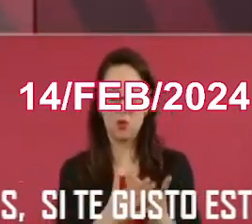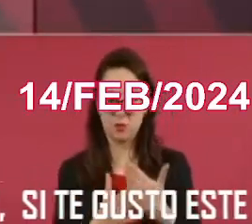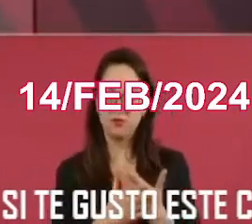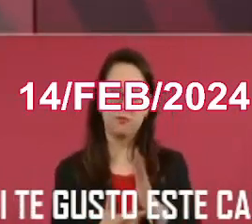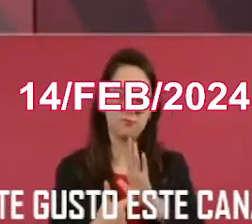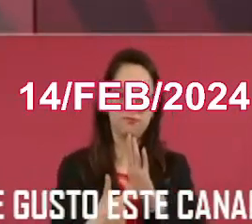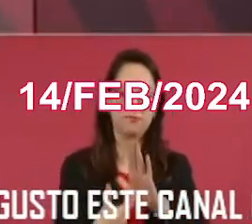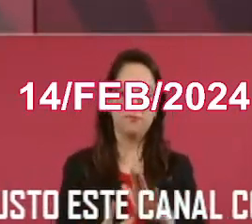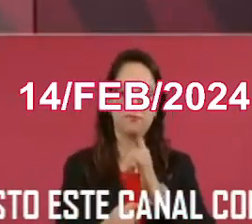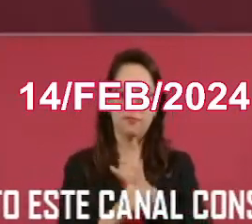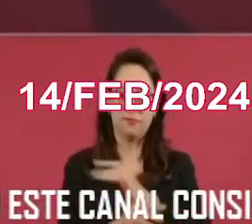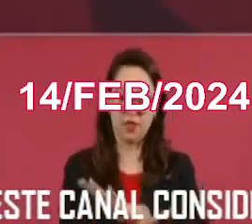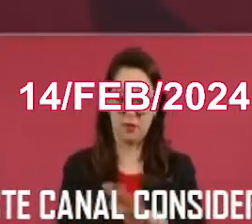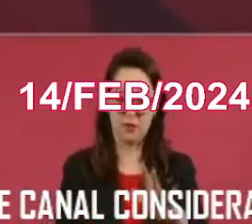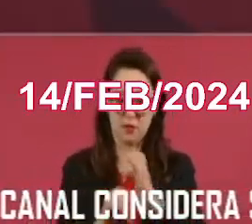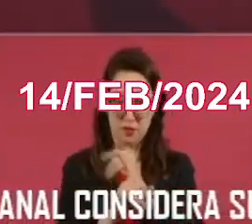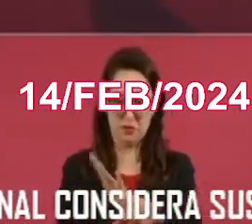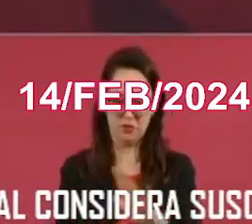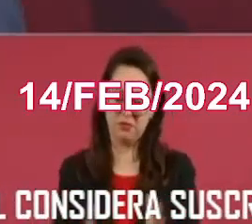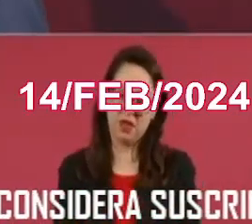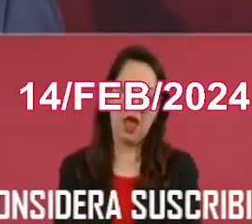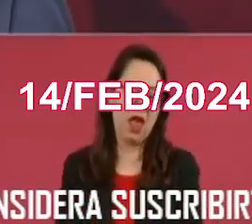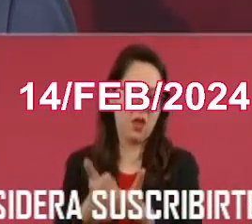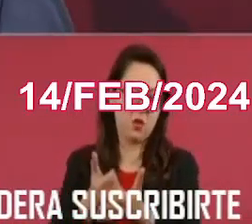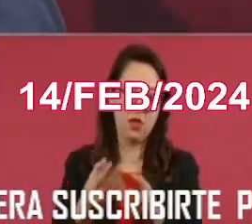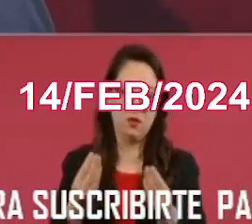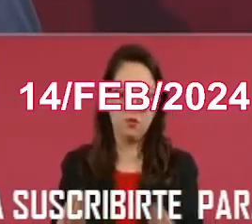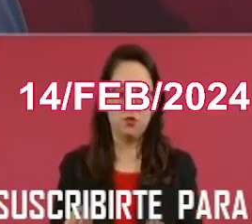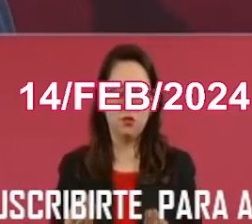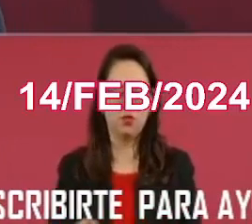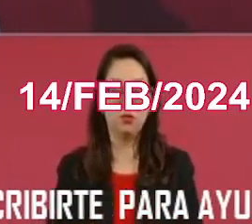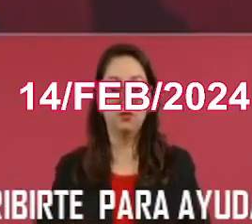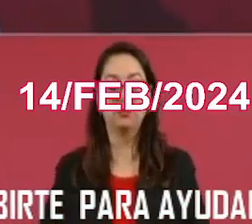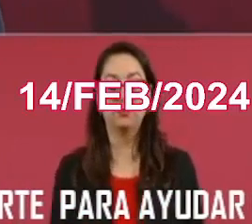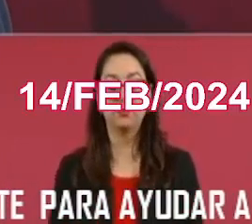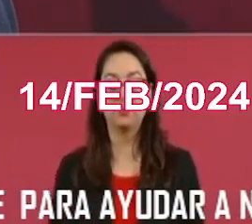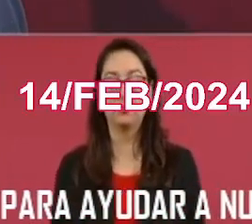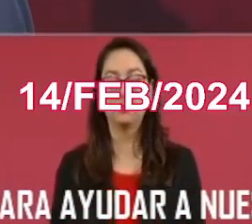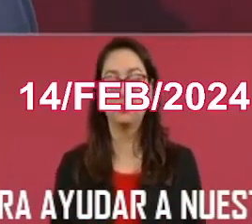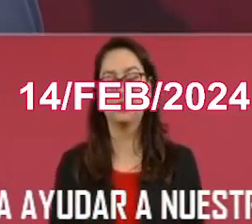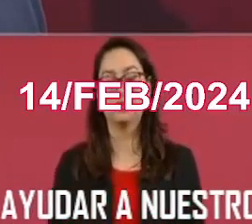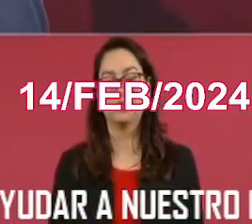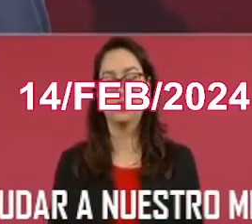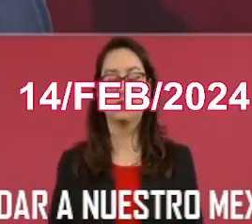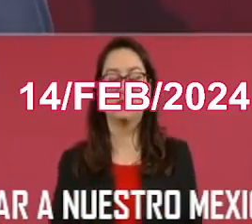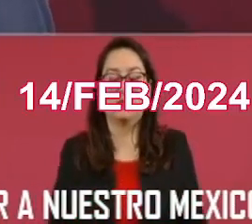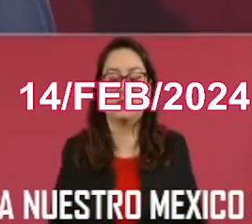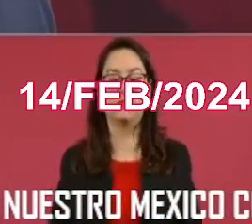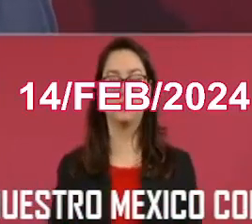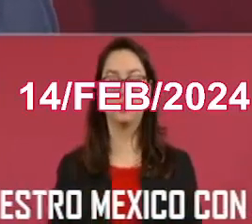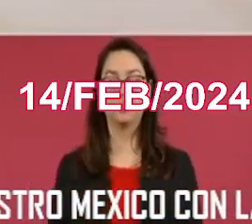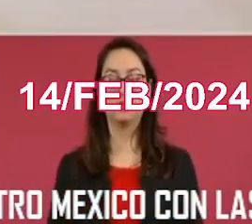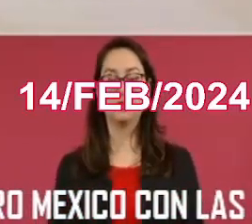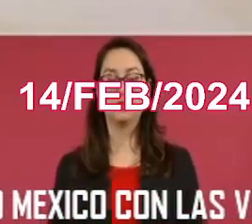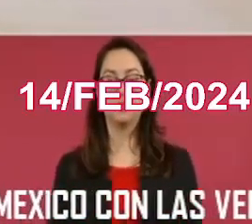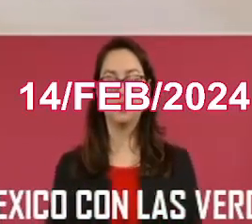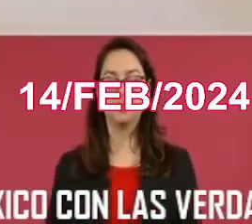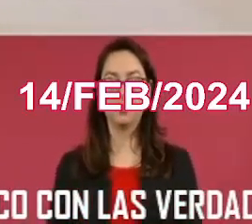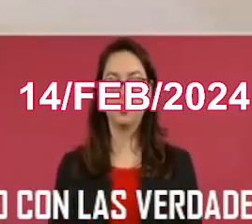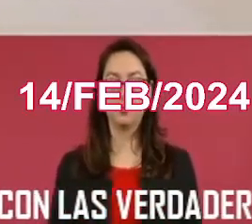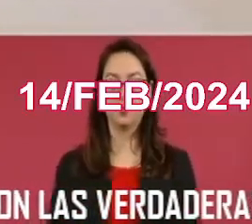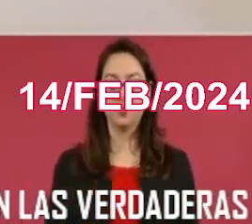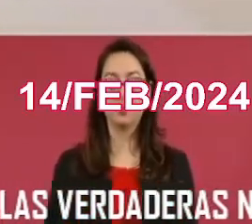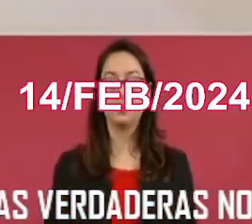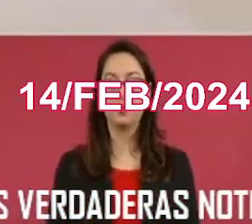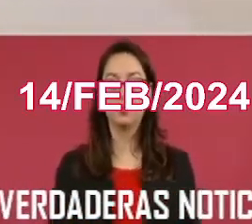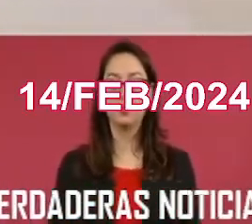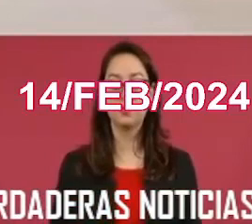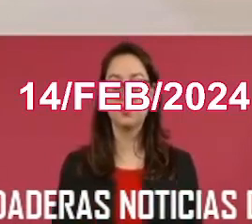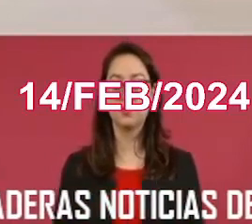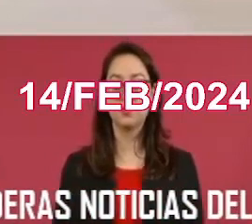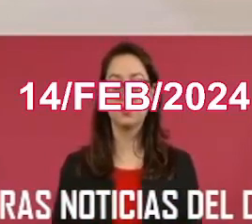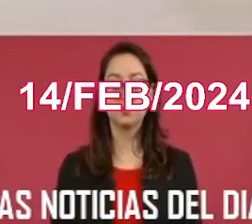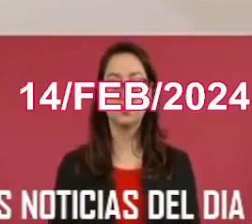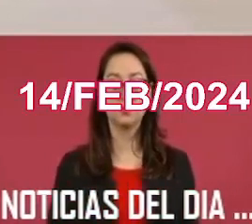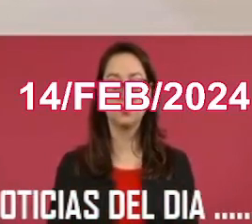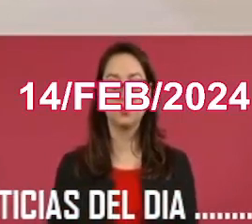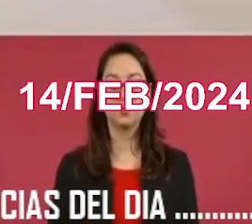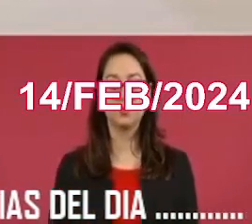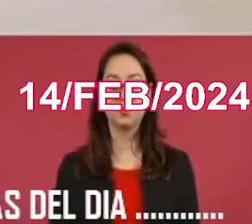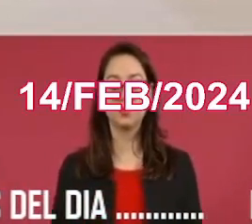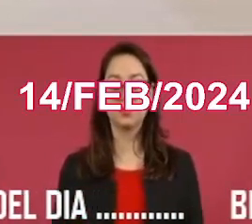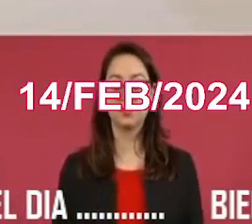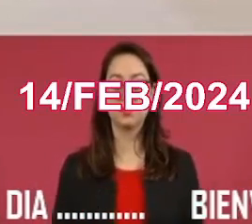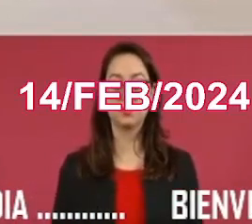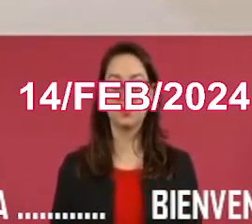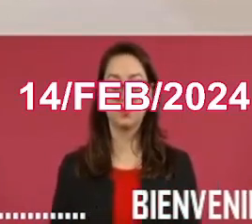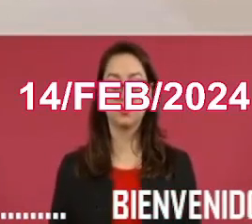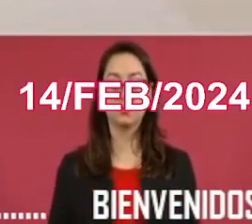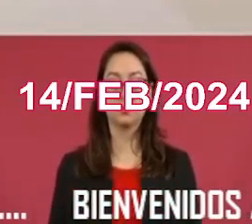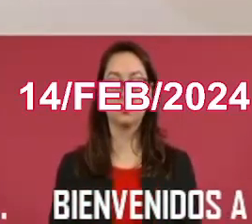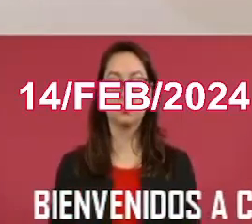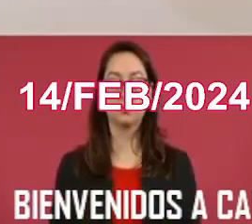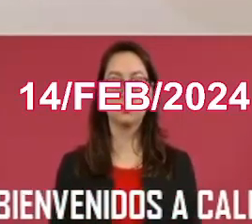mucho miren eh fíjense eh lo que es el pensamiento conservador y como